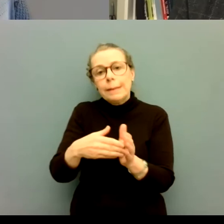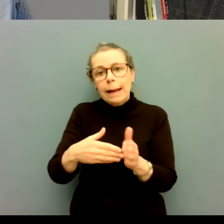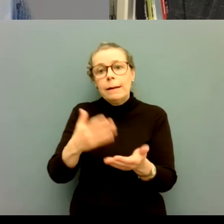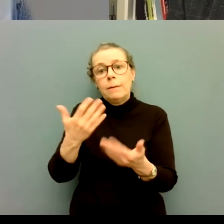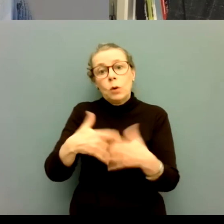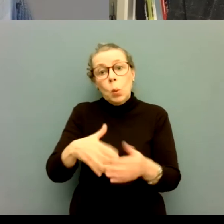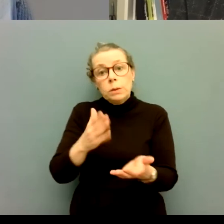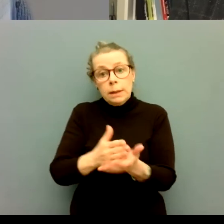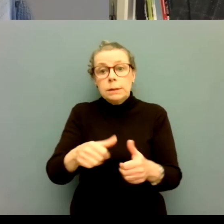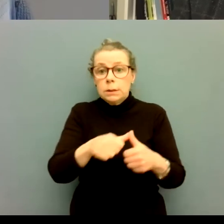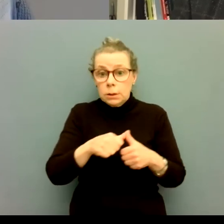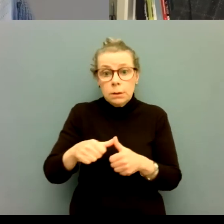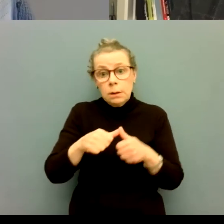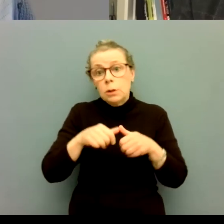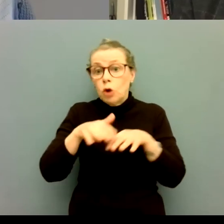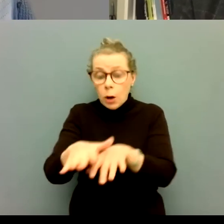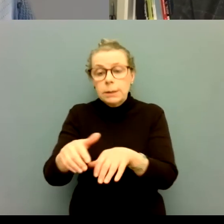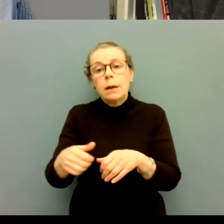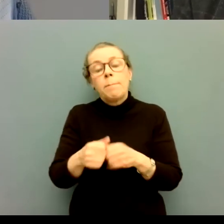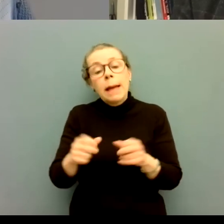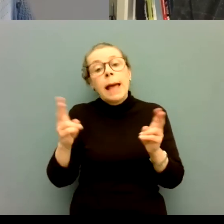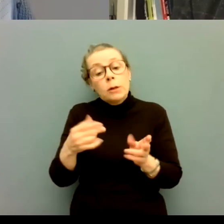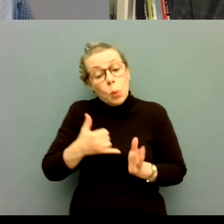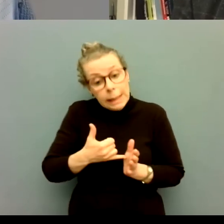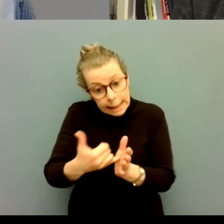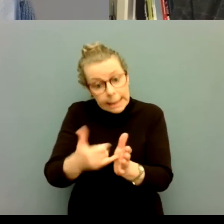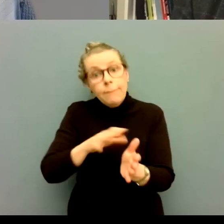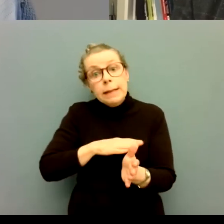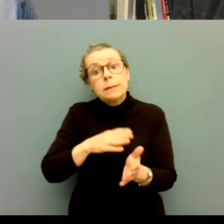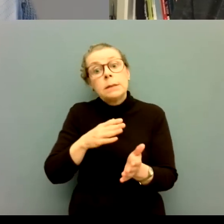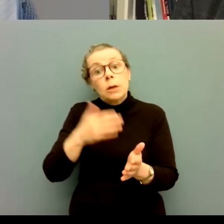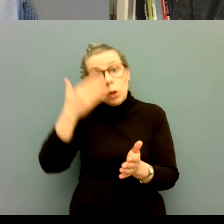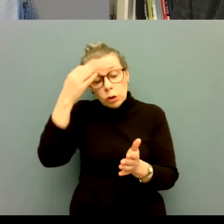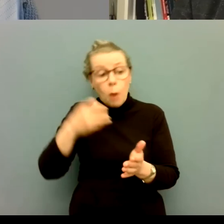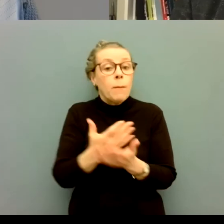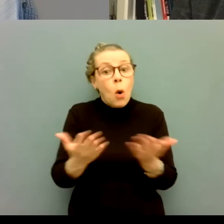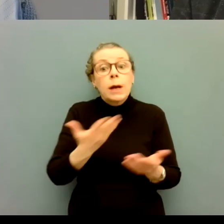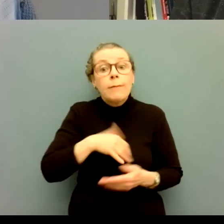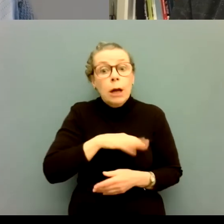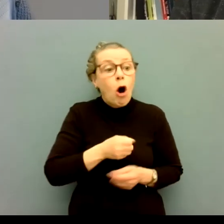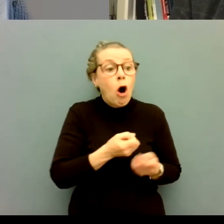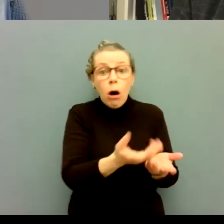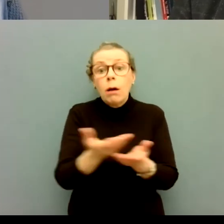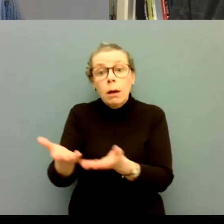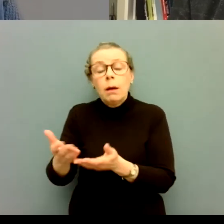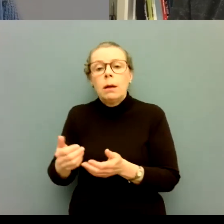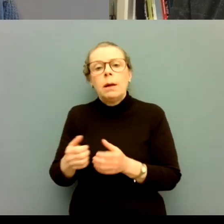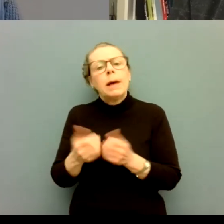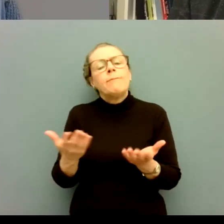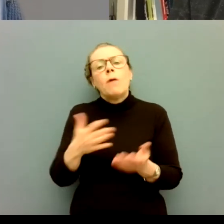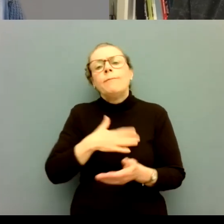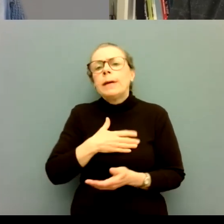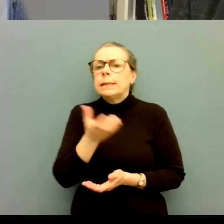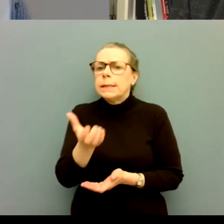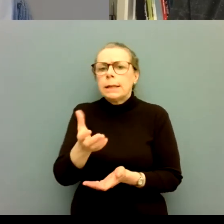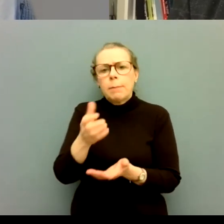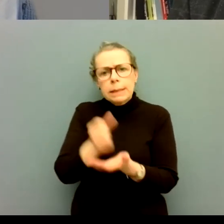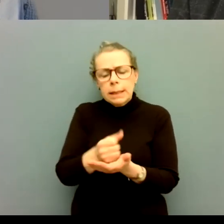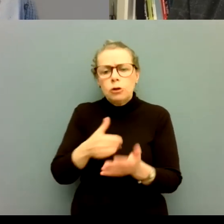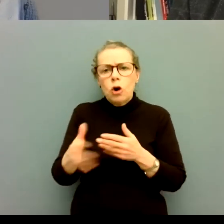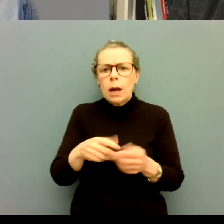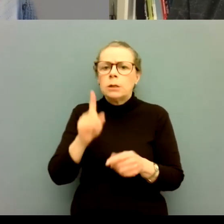till funktionsrättsrörelsen, trots att vi har en kunskap som mer efterfrågas.